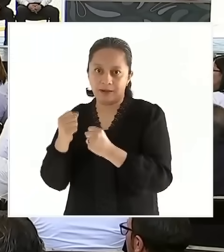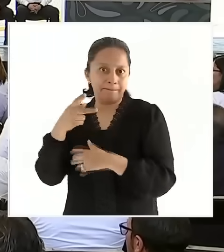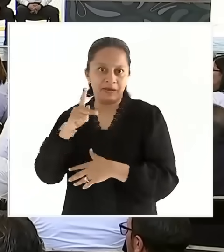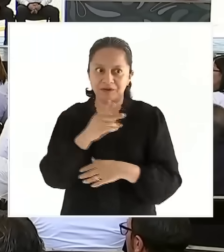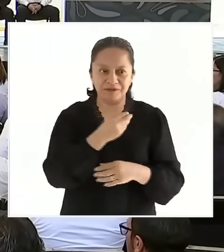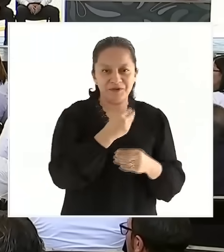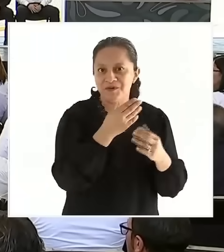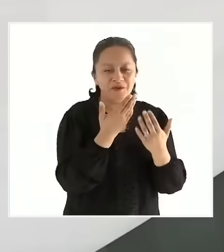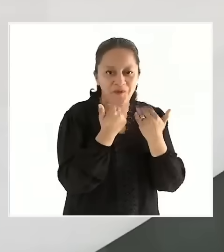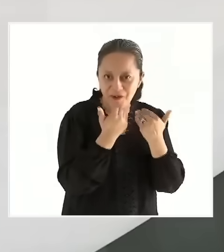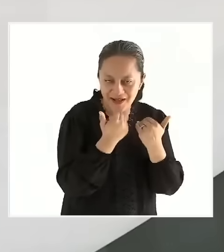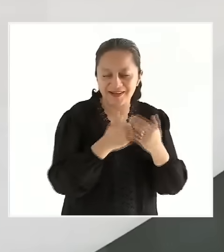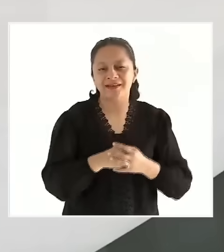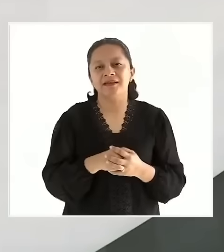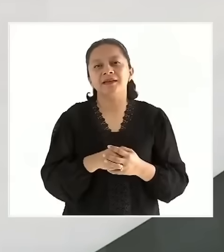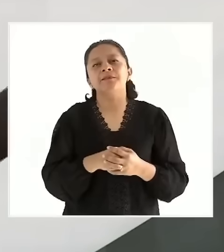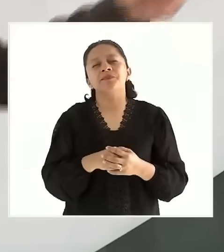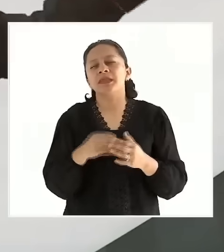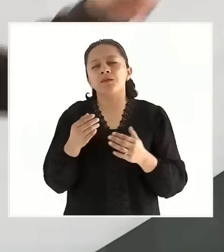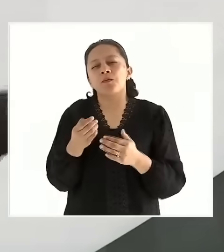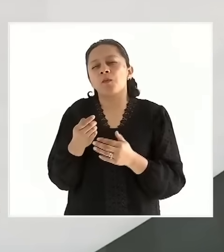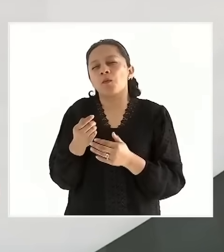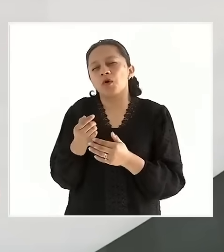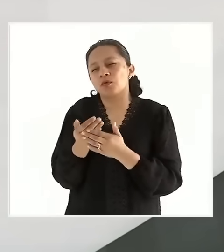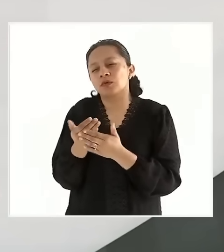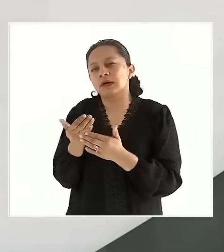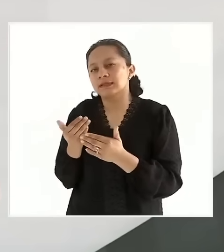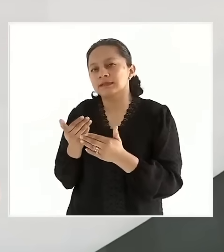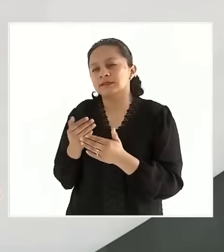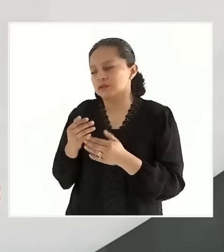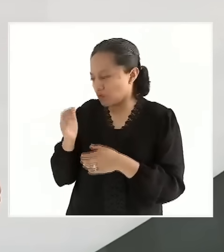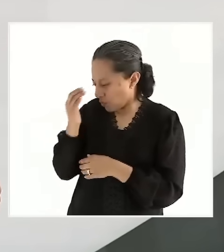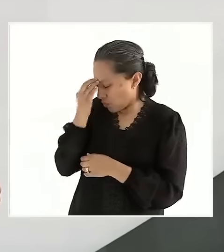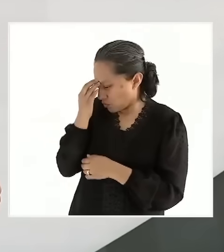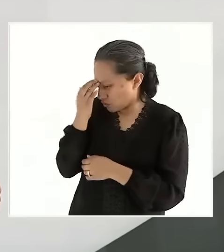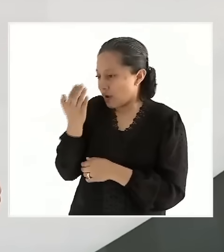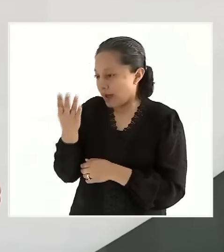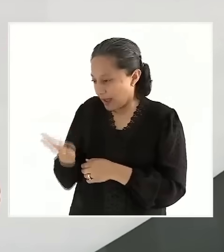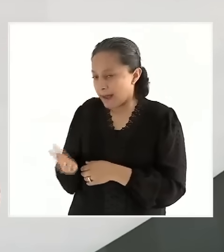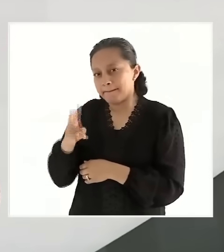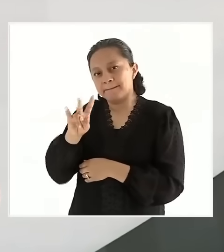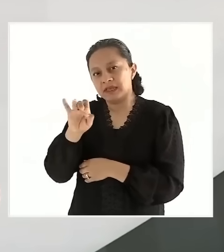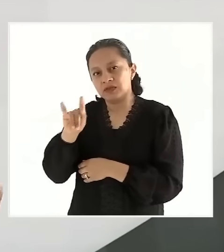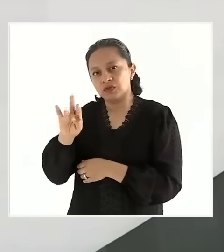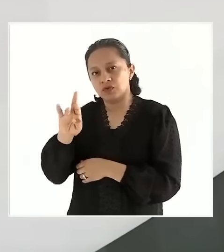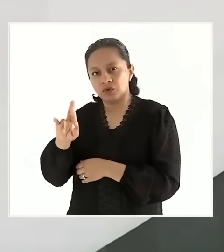Desde entonces y un poco antes conozco a Víctor Rodríguez Padilla, hoy director de Pemex.